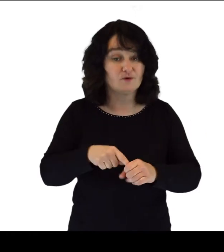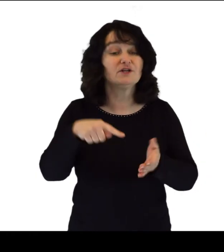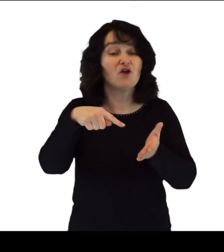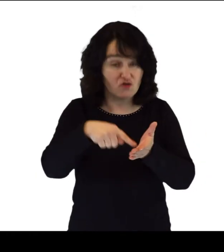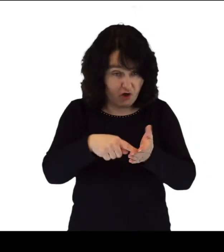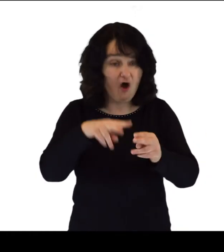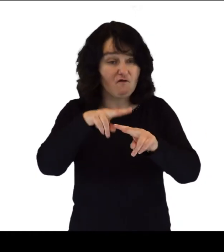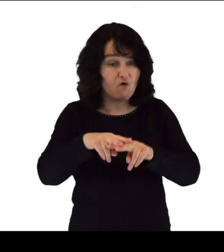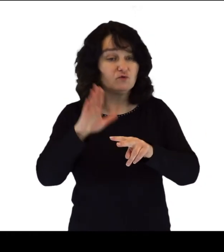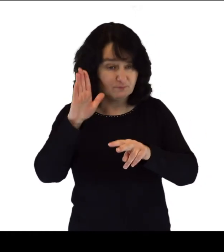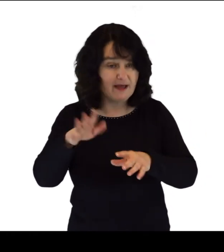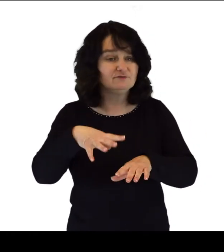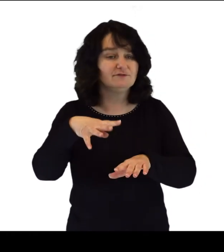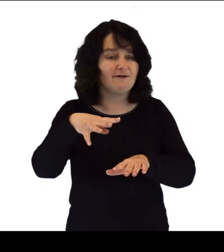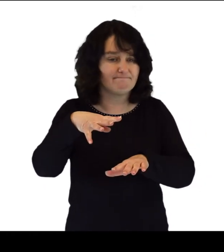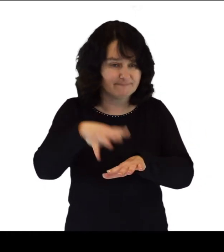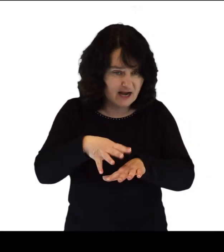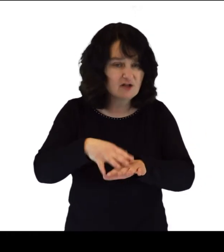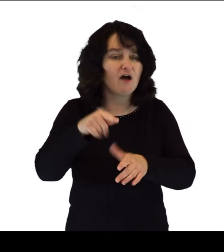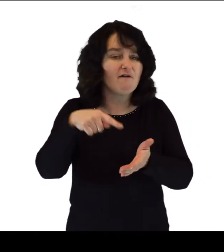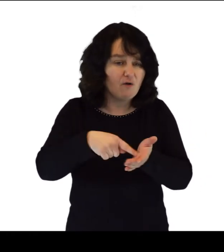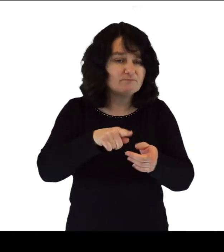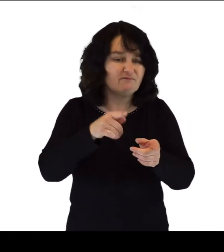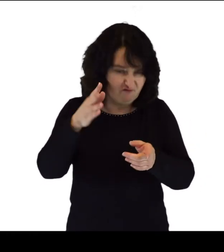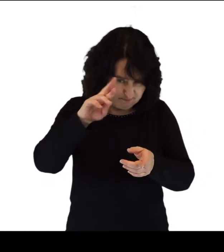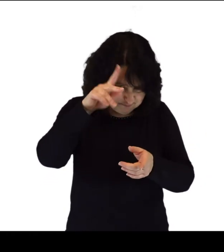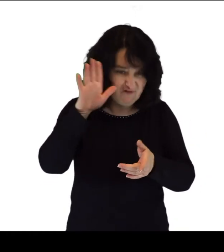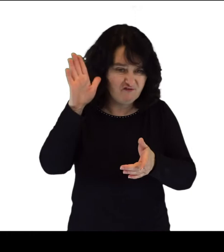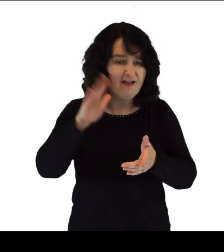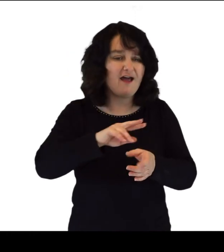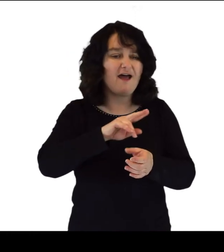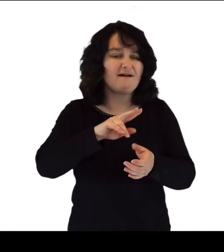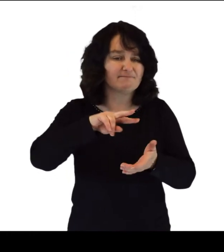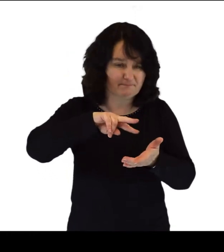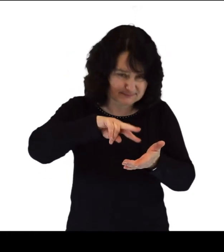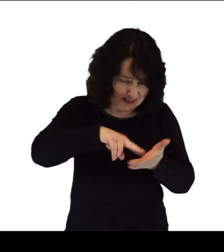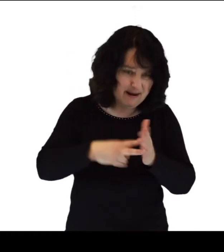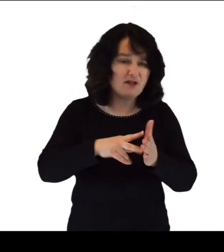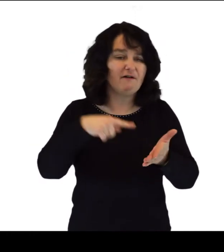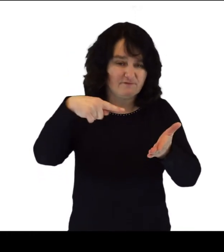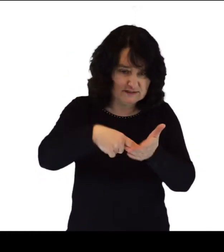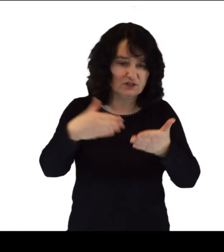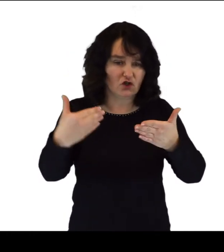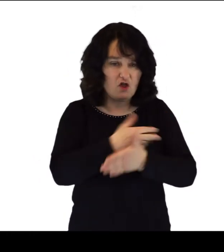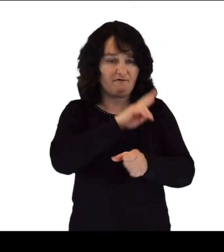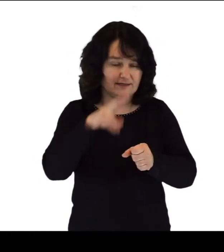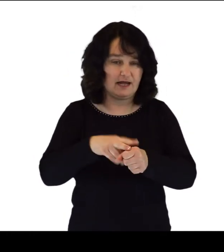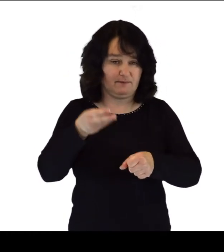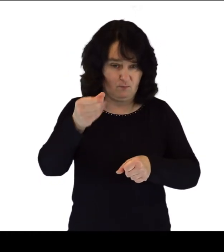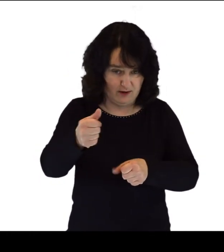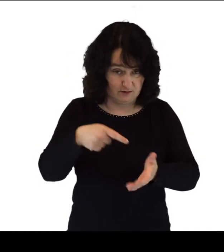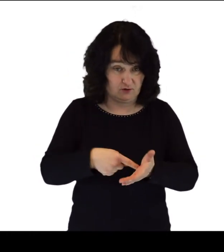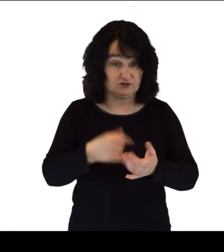będą traktowane jako wyznaczenie nowych terminów płatności.